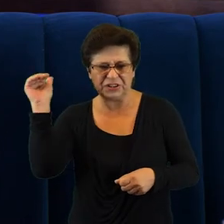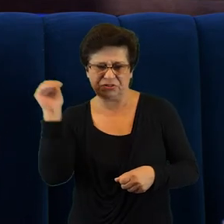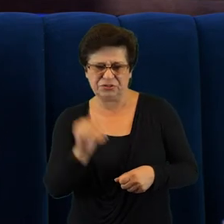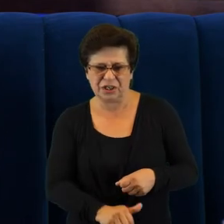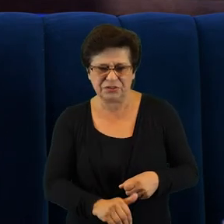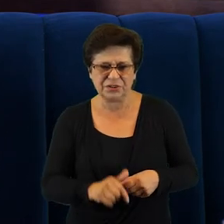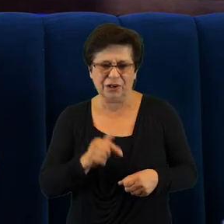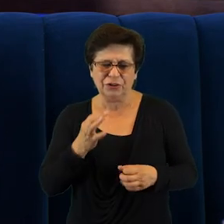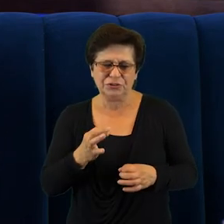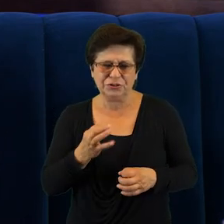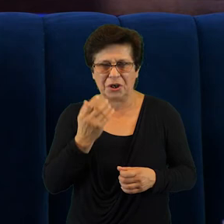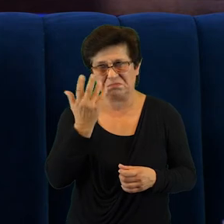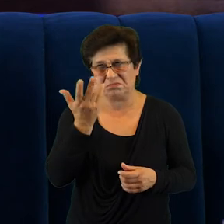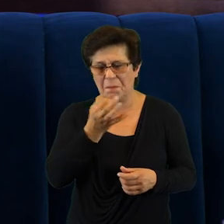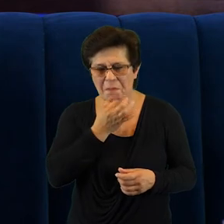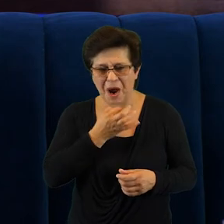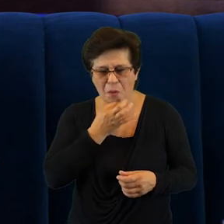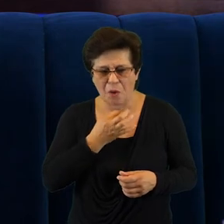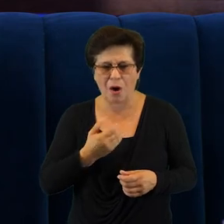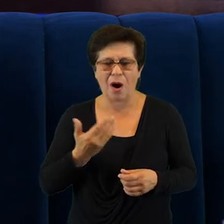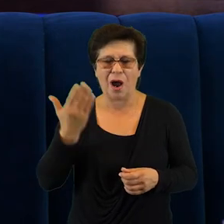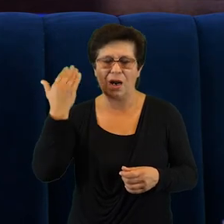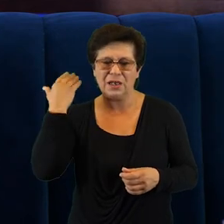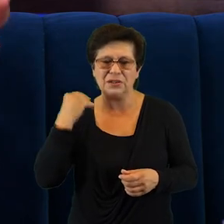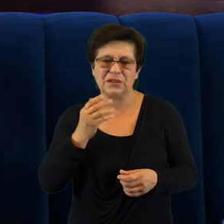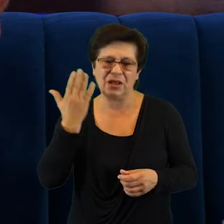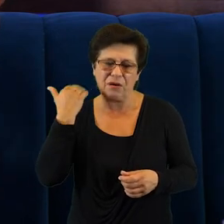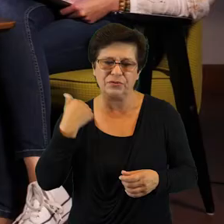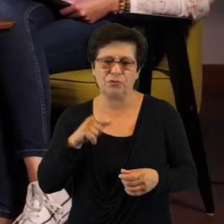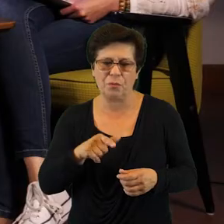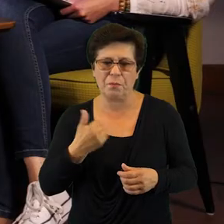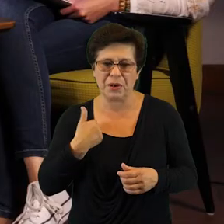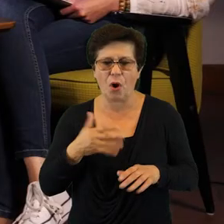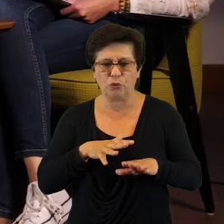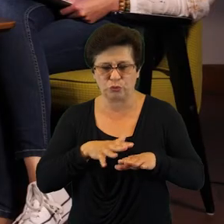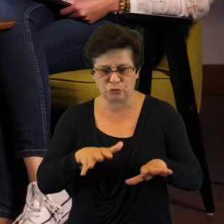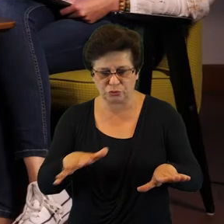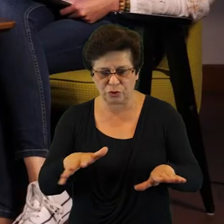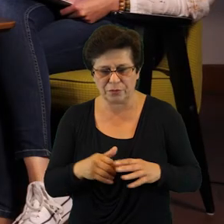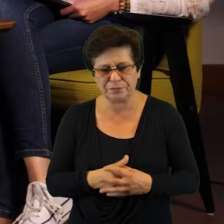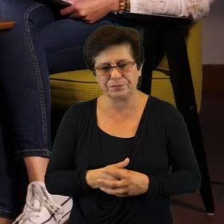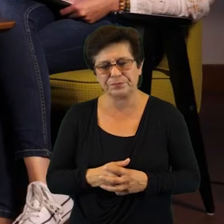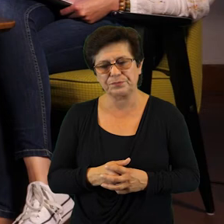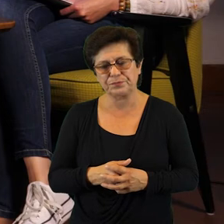Dzisiaj się wydaje mało, ale to byli prenumeratorzy, to było wystarczająco, żeby Polska inteligencja znała dobrze to pismo.